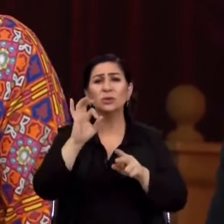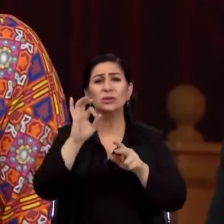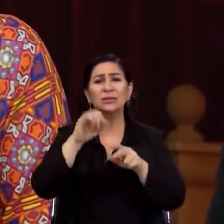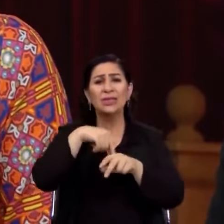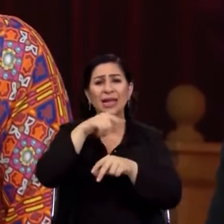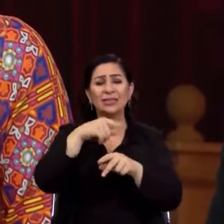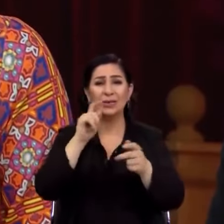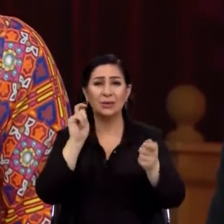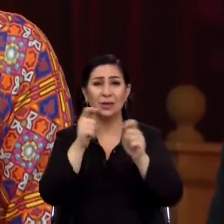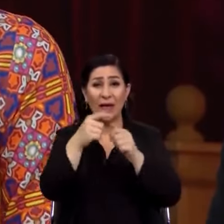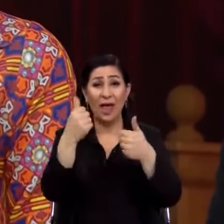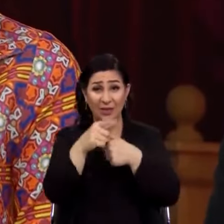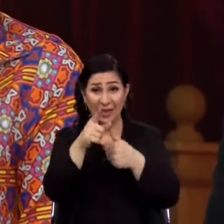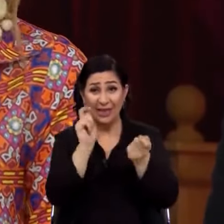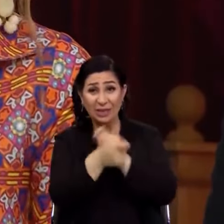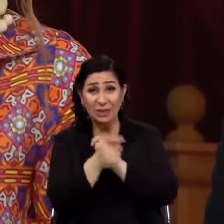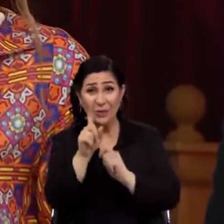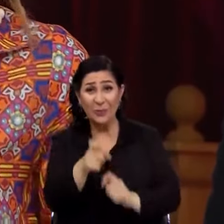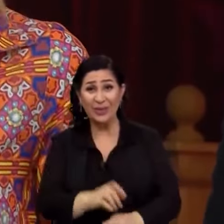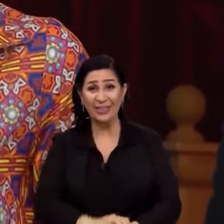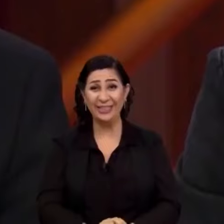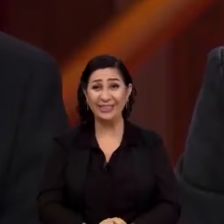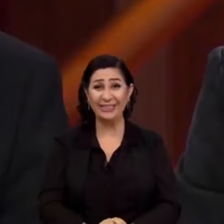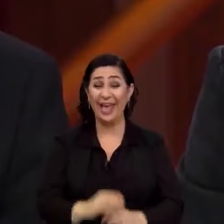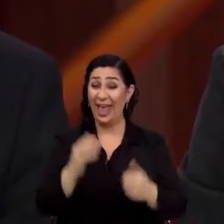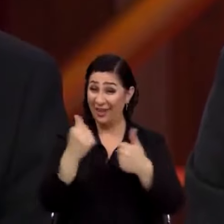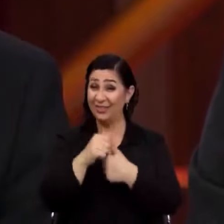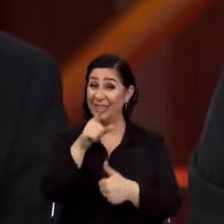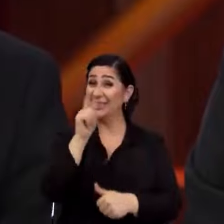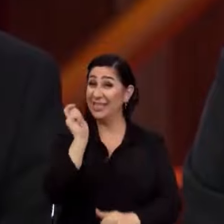evlilik seni değiştirdi değiştirdi mi o adamla